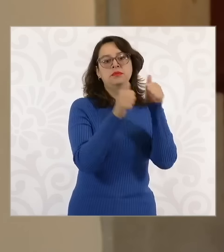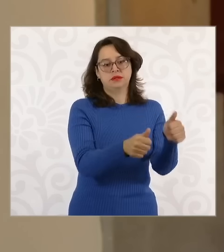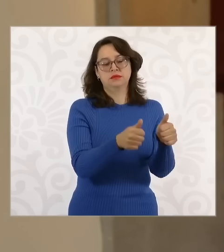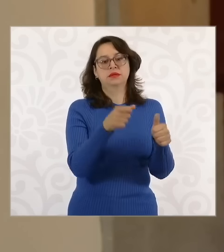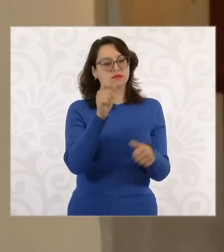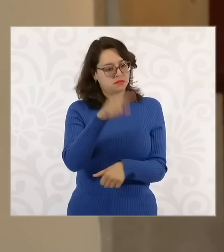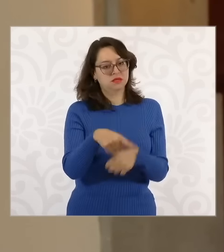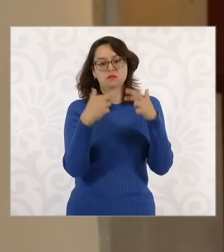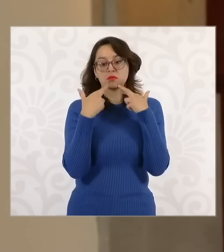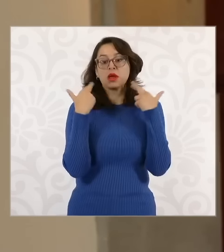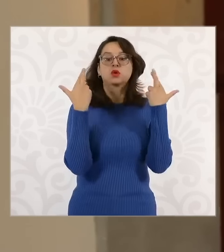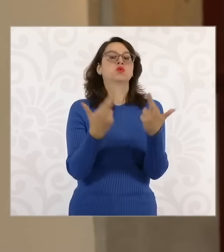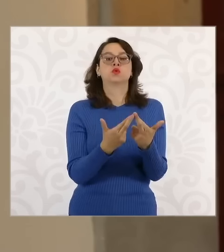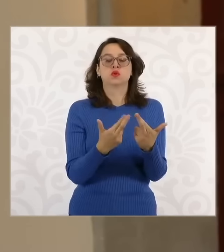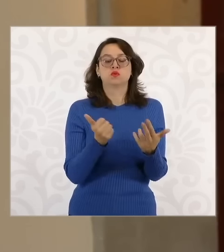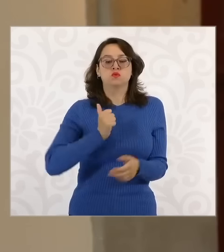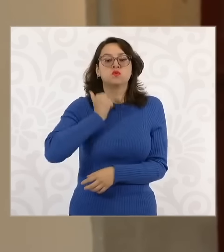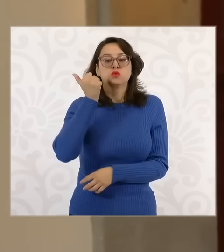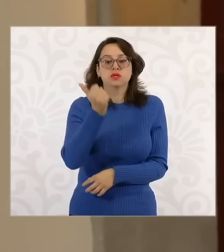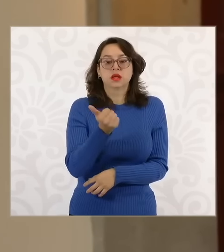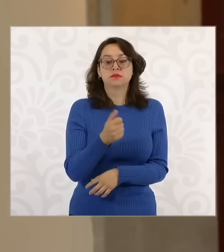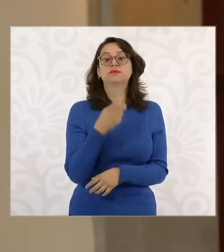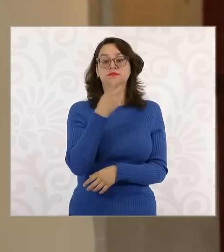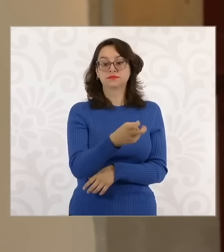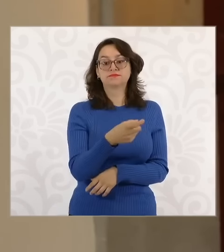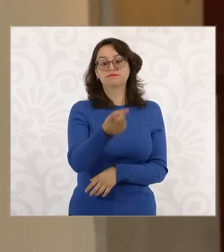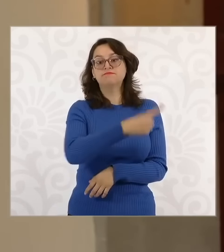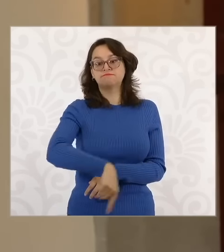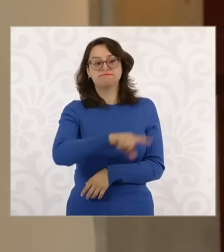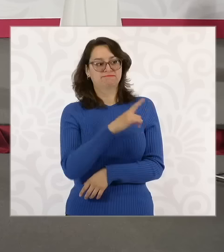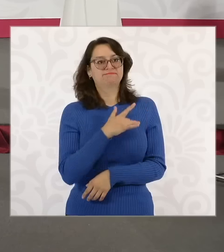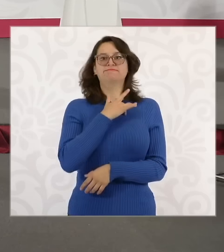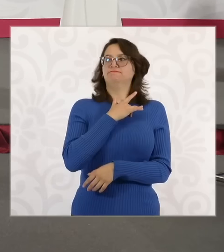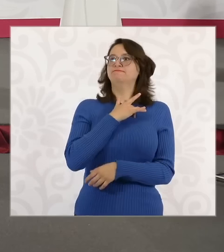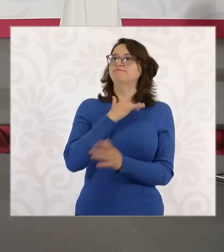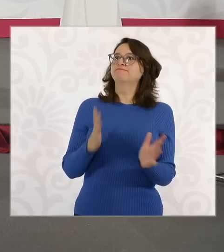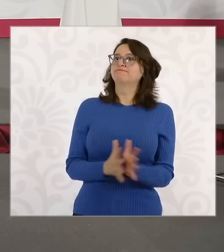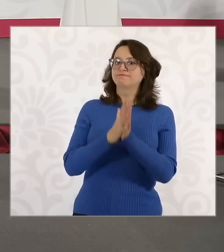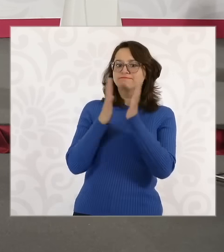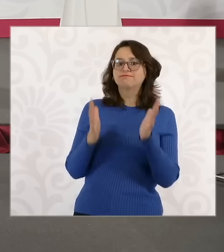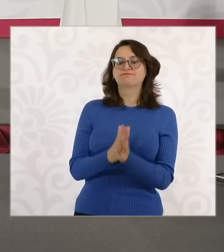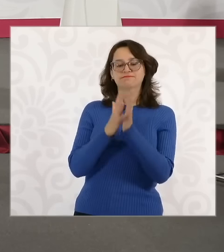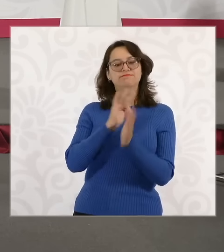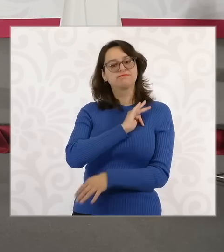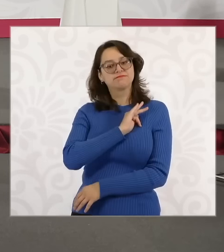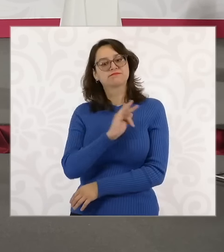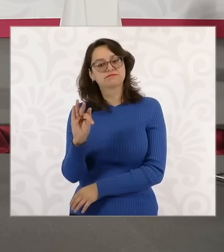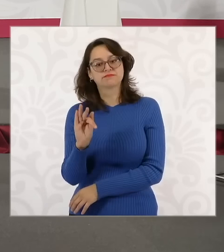reuniones y eso también hace partícipes a a las personas. Entonces este trabajo también